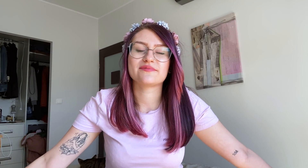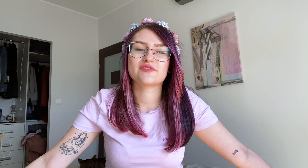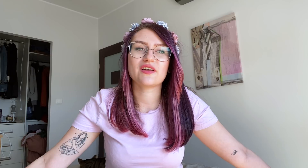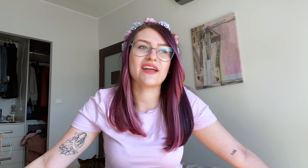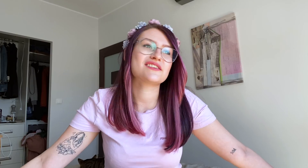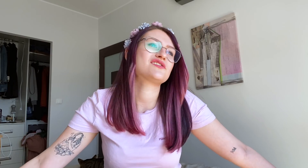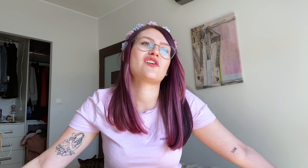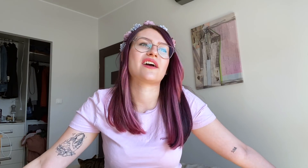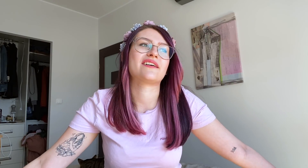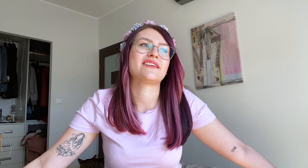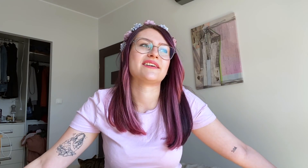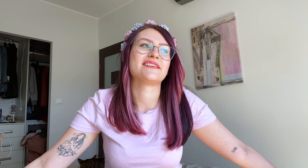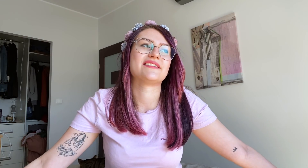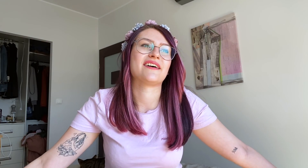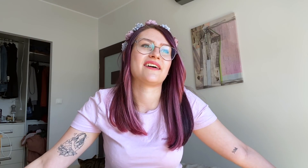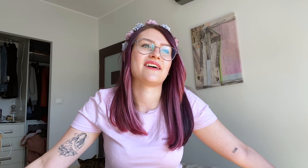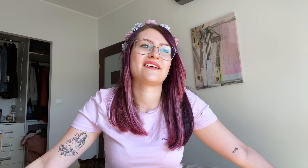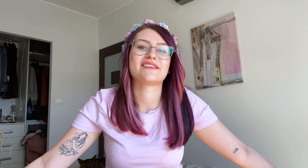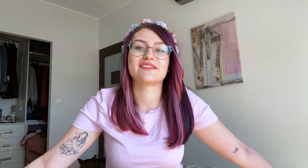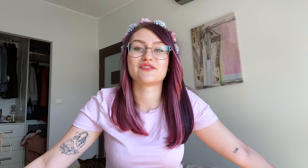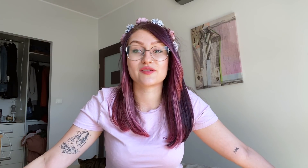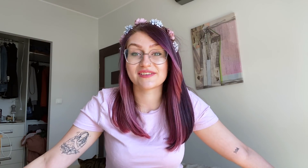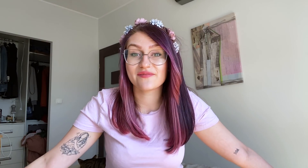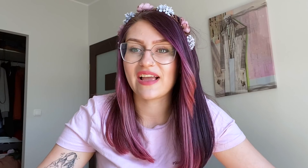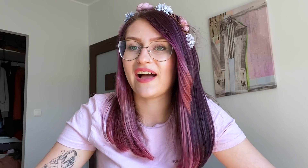to ja nie stoję na drodze,